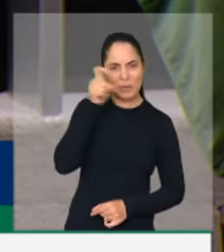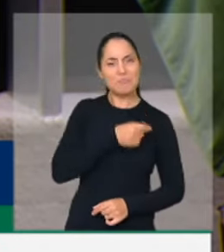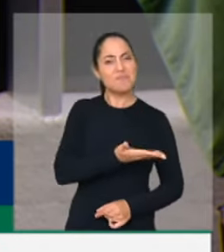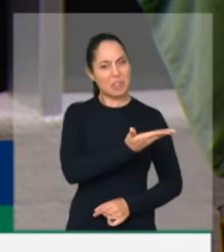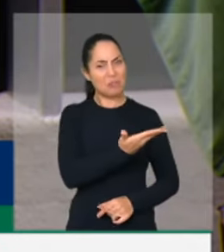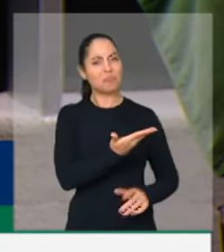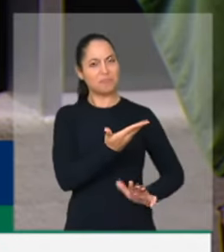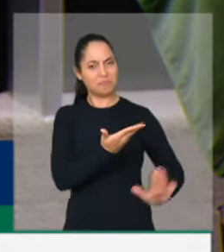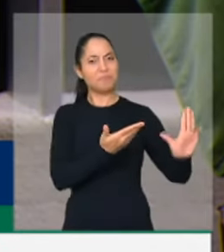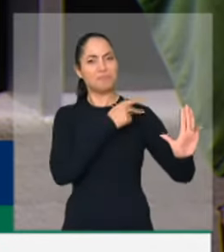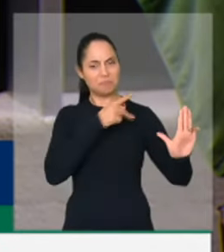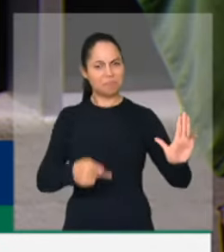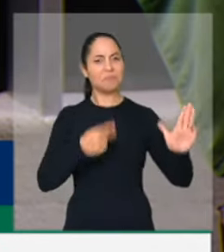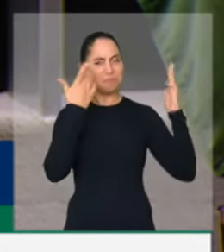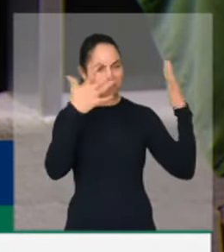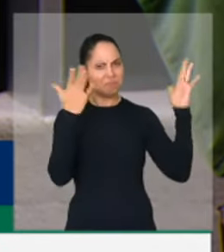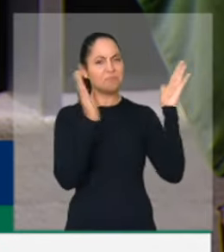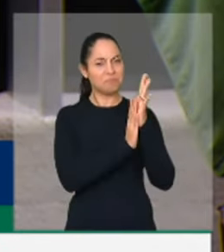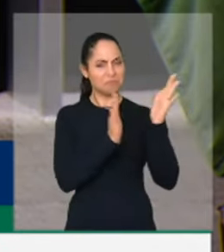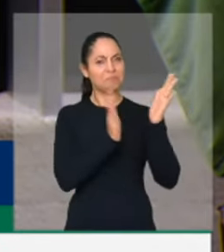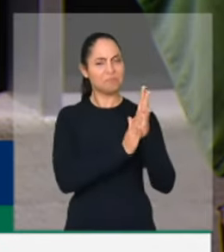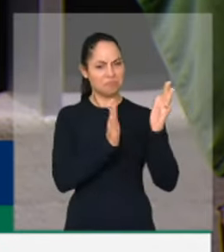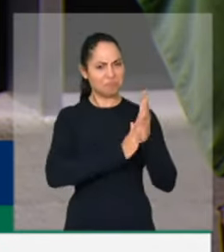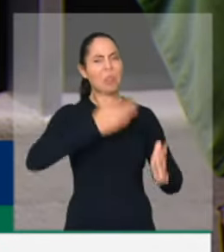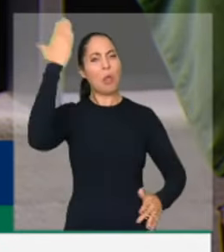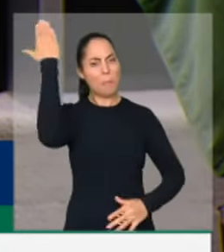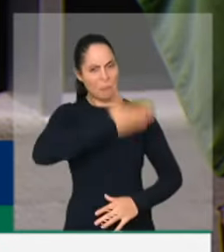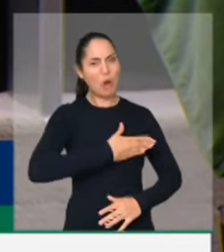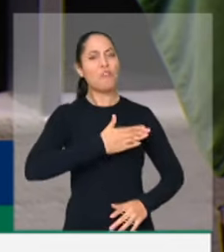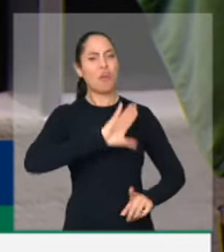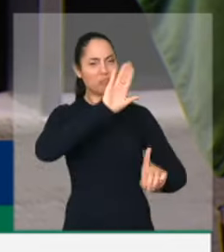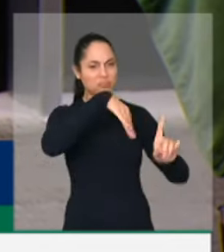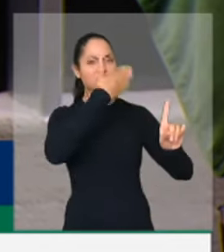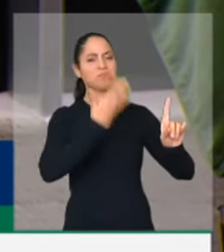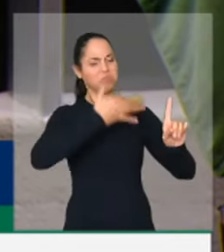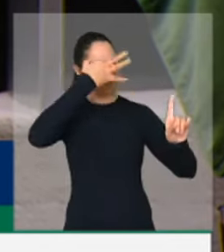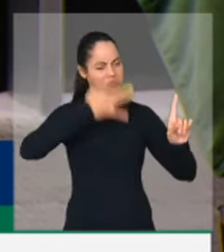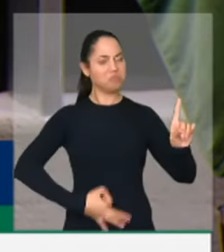SENHOR TEM A SUA HONRA LAVADA. A VERDADE PREVALECEU AO SEU LADO E EU TENHO MUITO ORGULHO DE TER ESTADO NESSA CAMINHADA